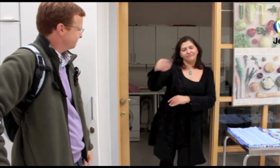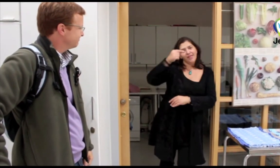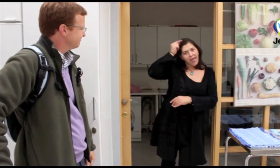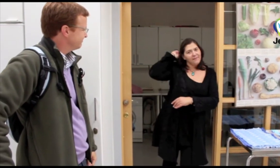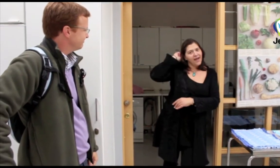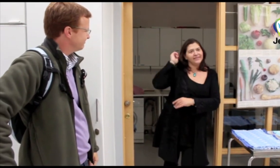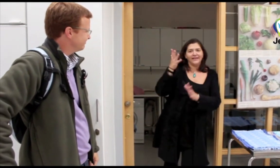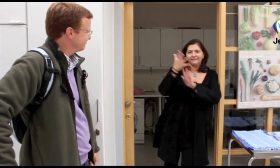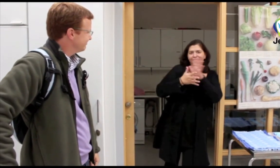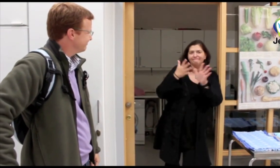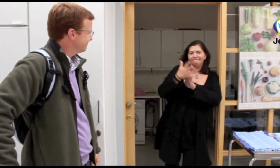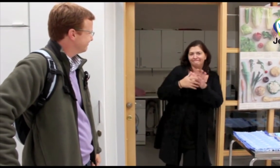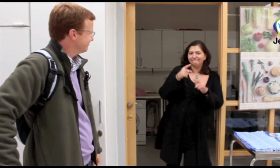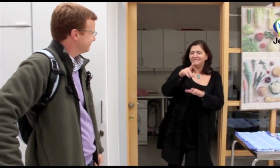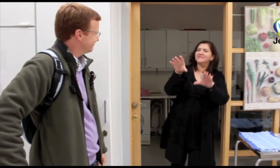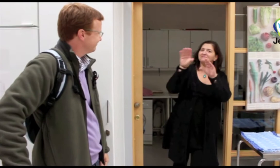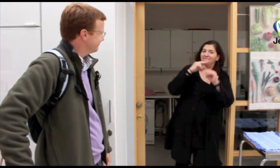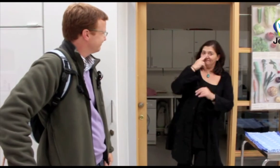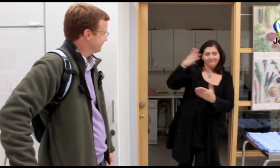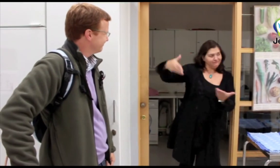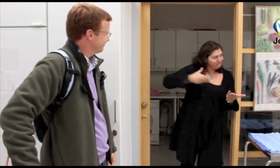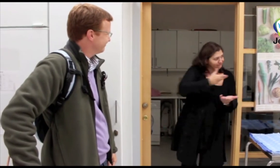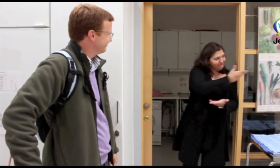Árpád elmondja, mik vannak itt.